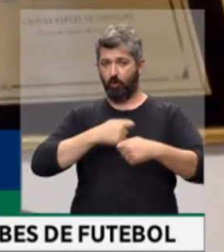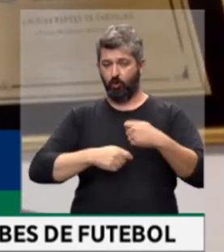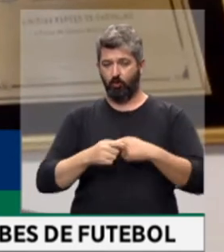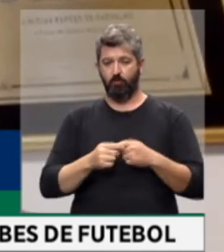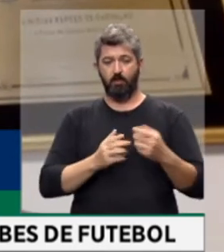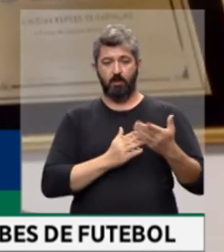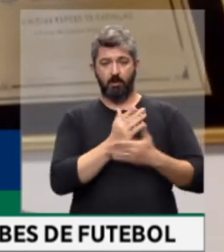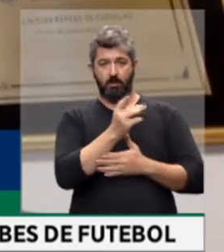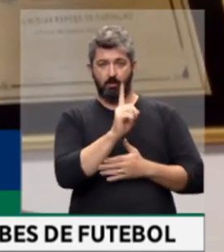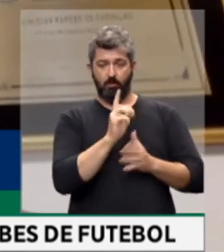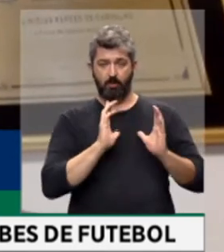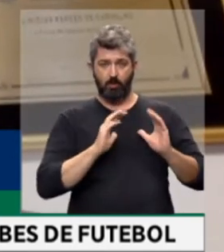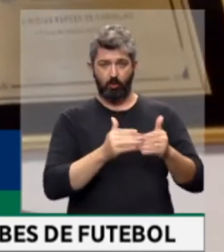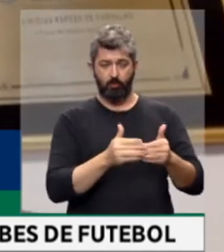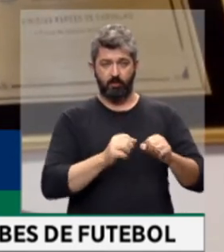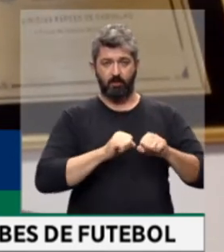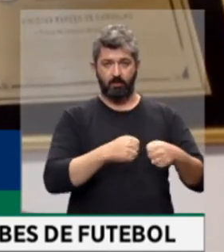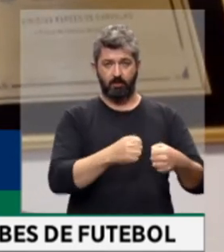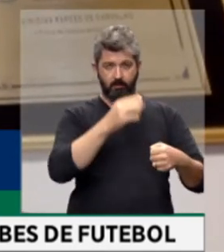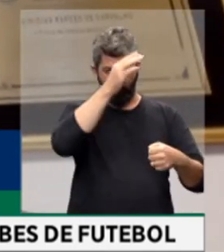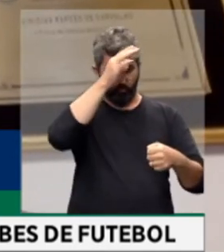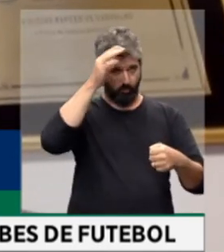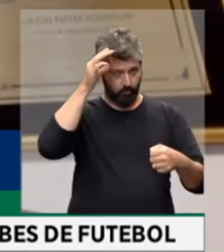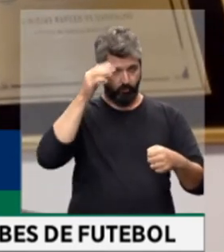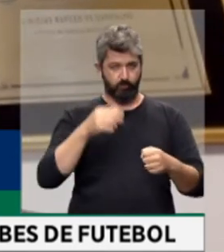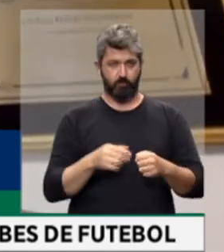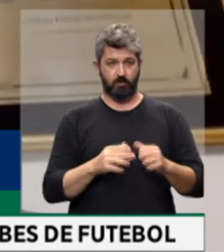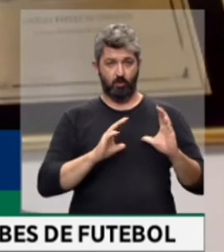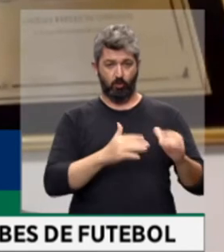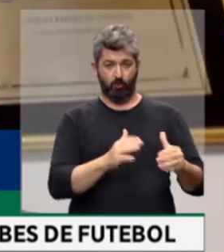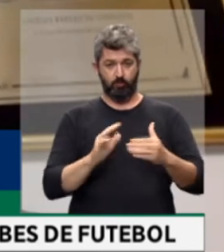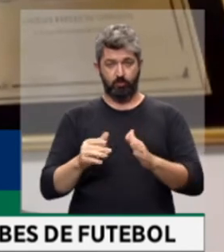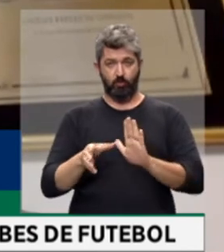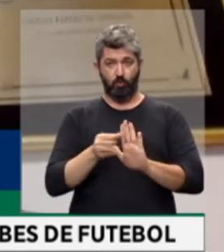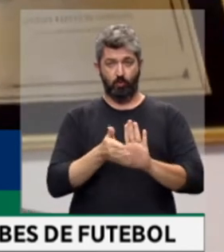RELAÇÕES DE CONSUMO, NÃO PASSOU PELA COMISSÃO DE DESENVOLVIMENTO ECONÔMICO, NÃO PASSOU PELA COMISSÃO DE